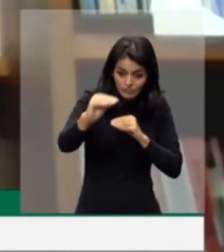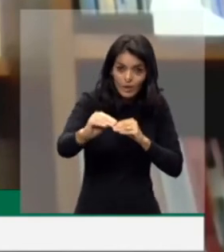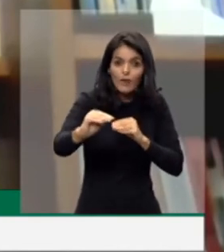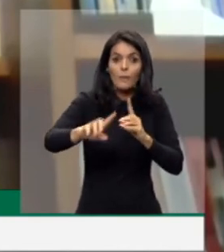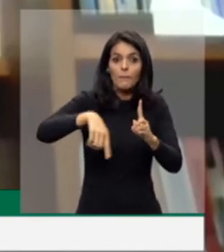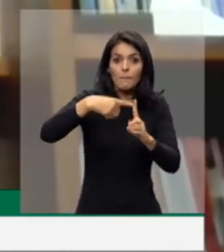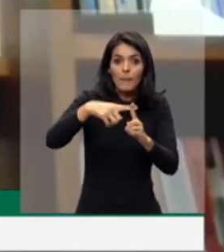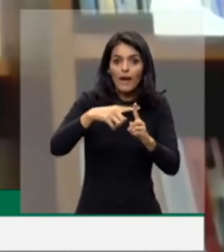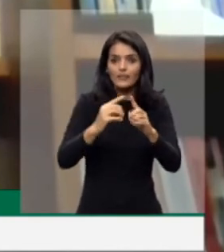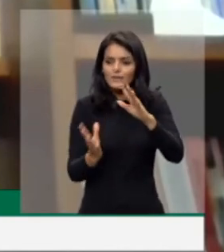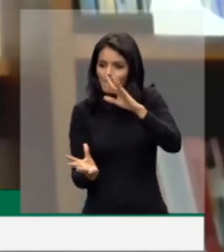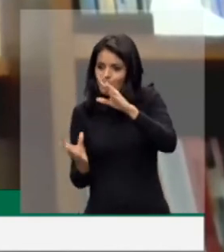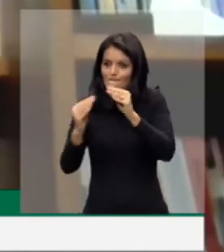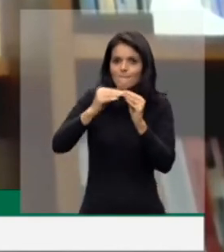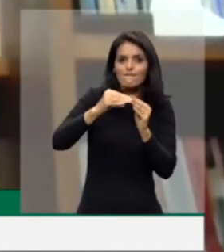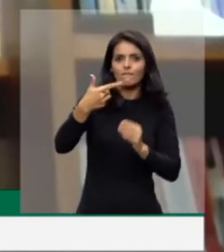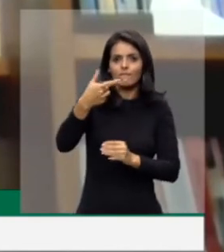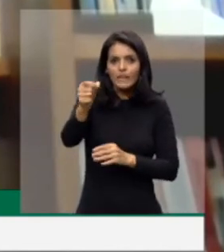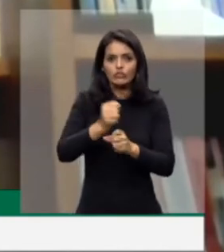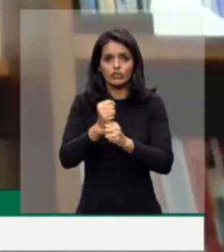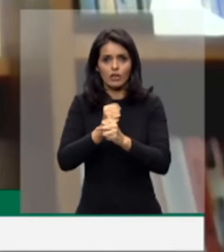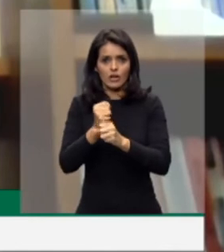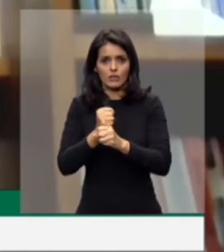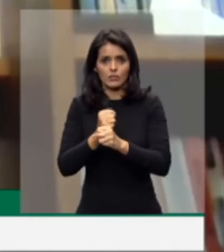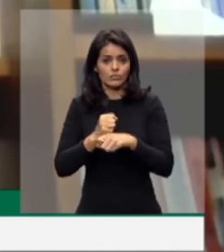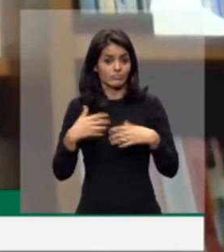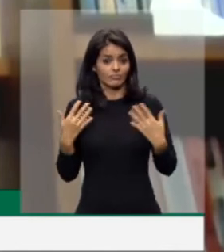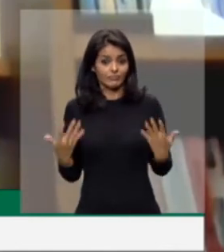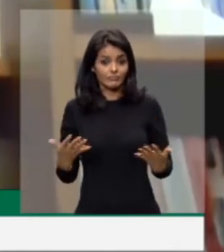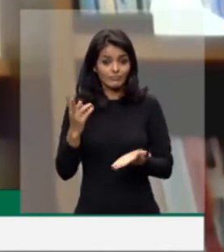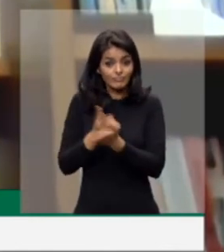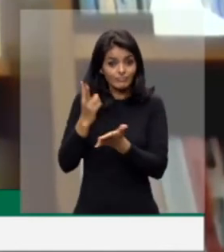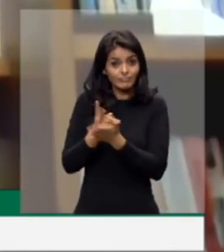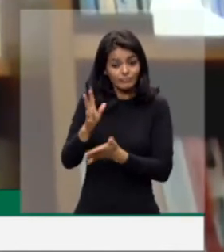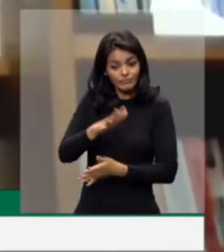ANGRA TRÊS, TODAS AS AÇÕES, POR 50 ANOS COM PRORROGAÇÃO